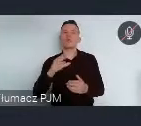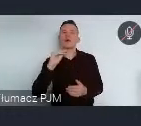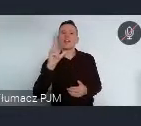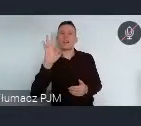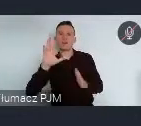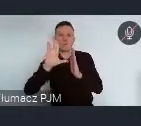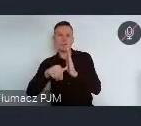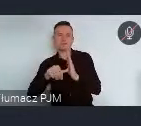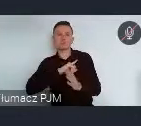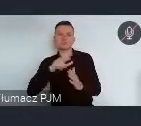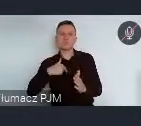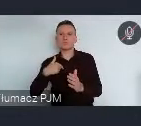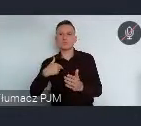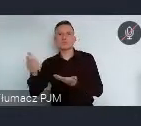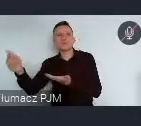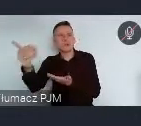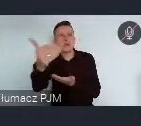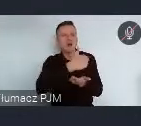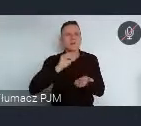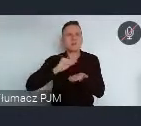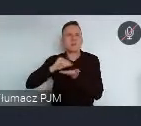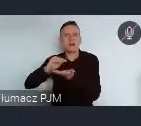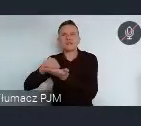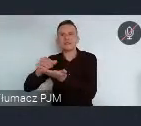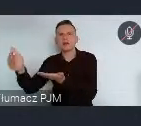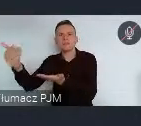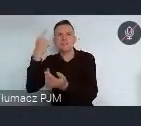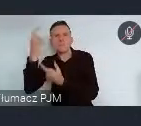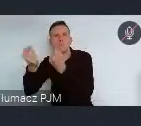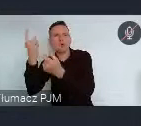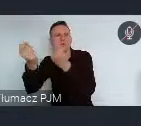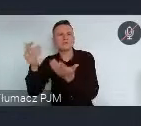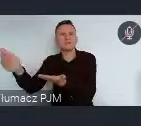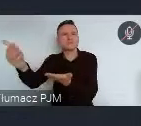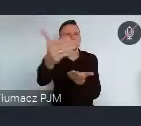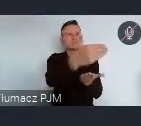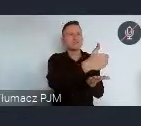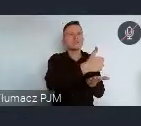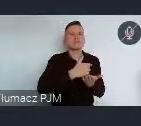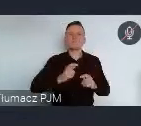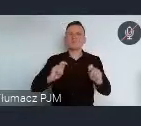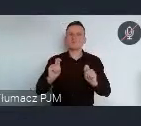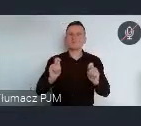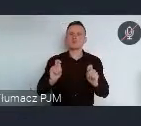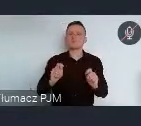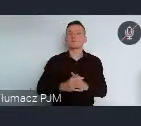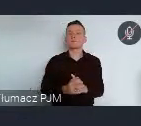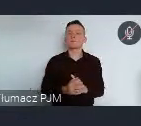które są właśnie między innymi inspiracją dla innych i wybrałam dosłownie trzy,